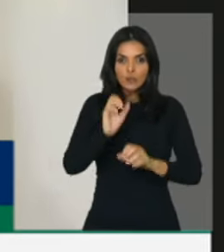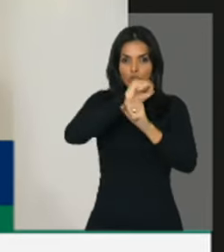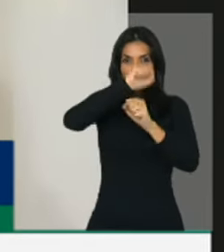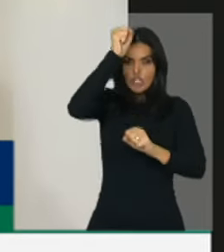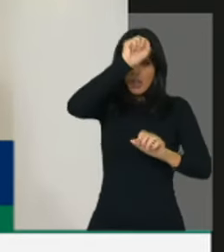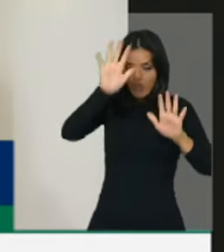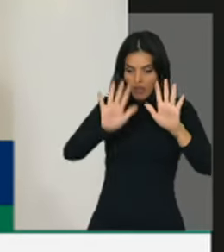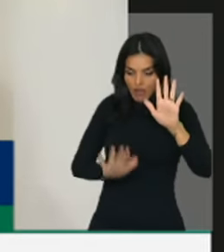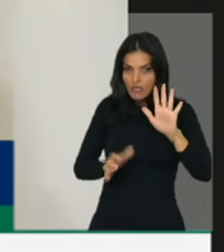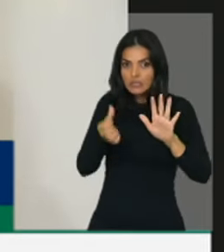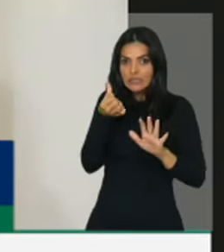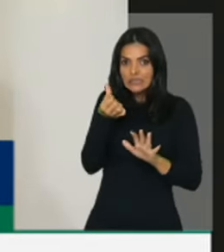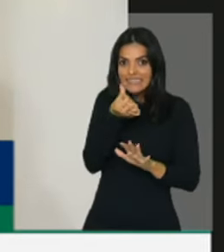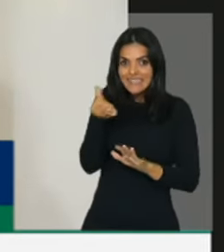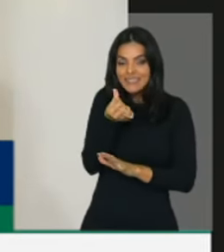, 66% DO SEU TERRITÓRIO